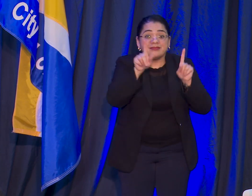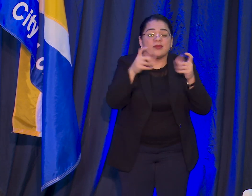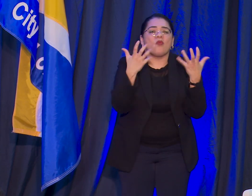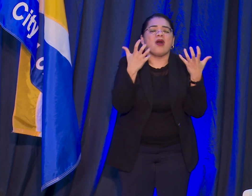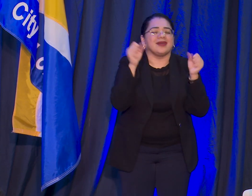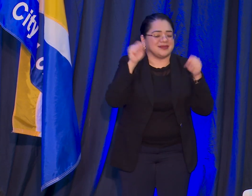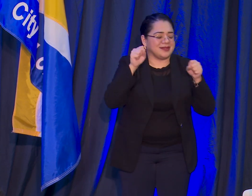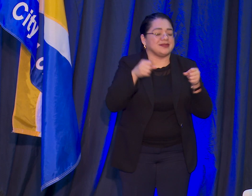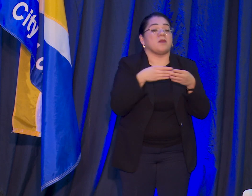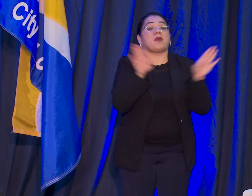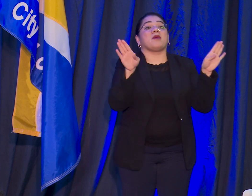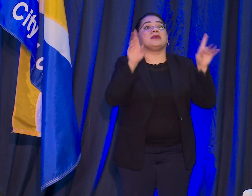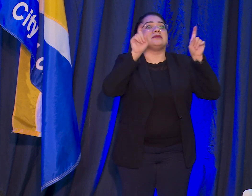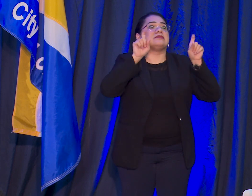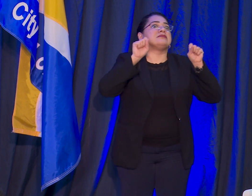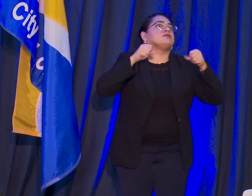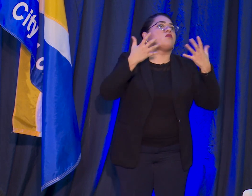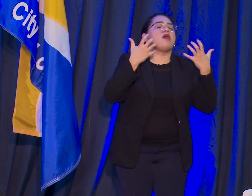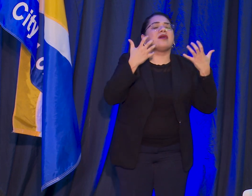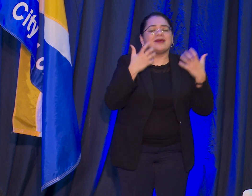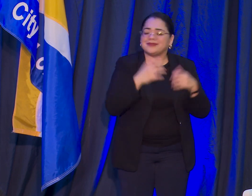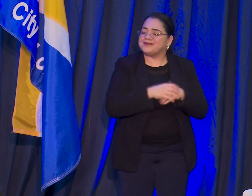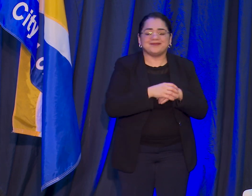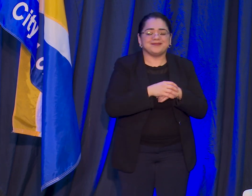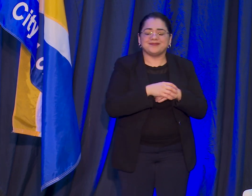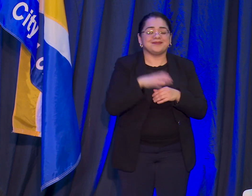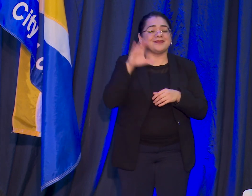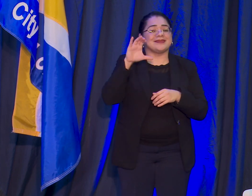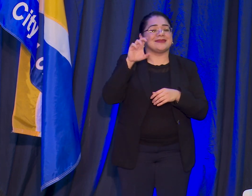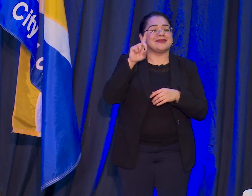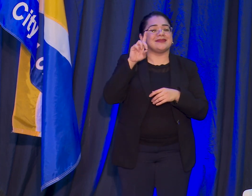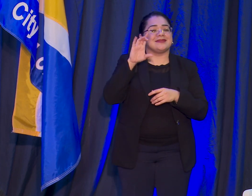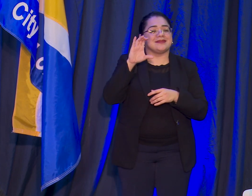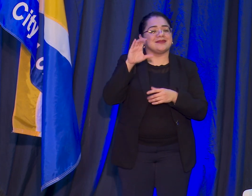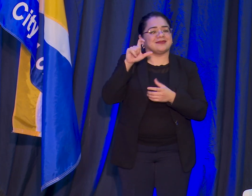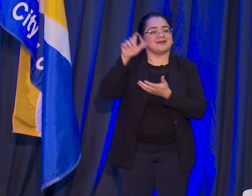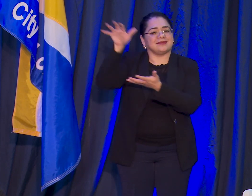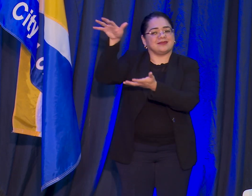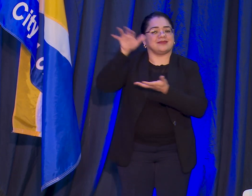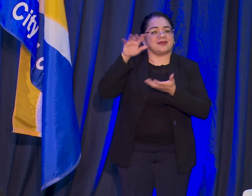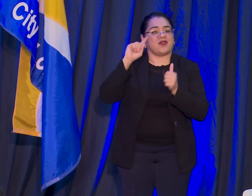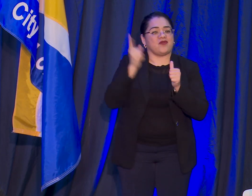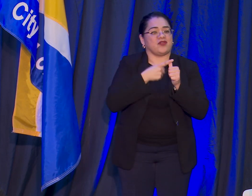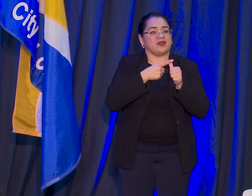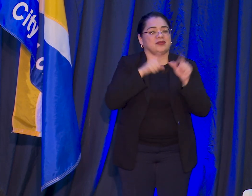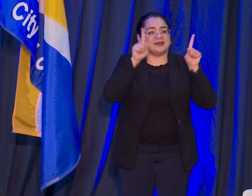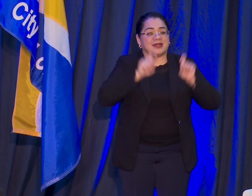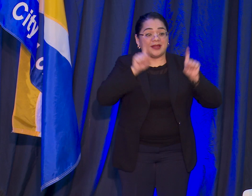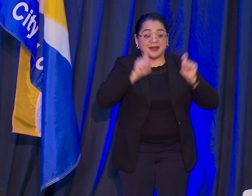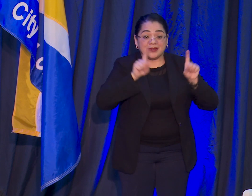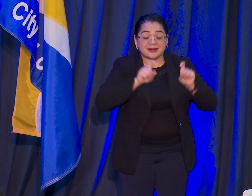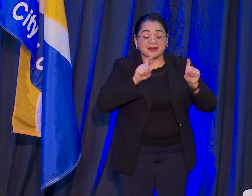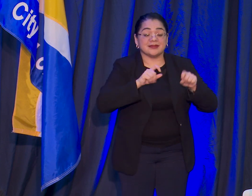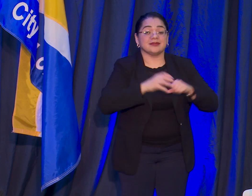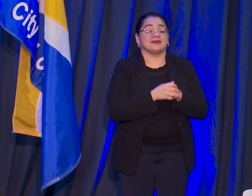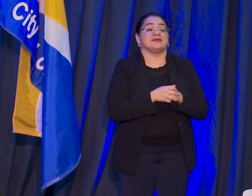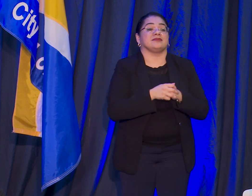tenemos que seguir las diez que nos da da CDC cambio mess significative o es